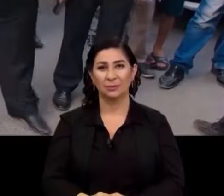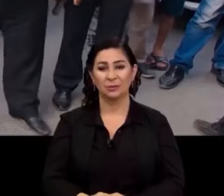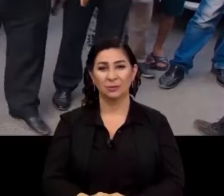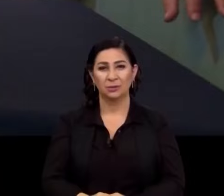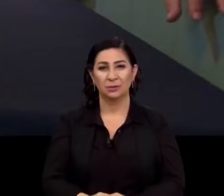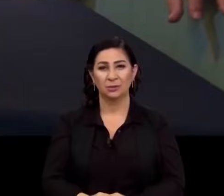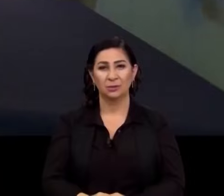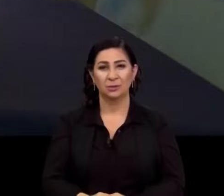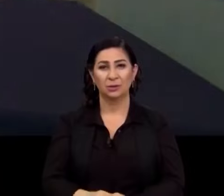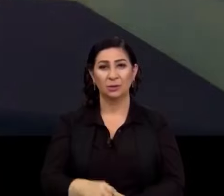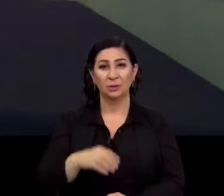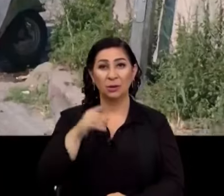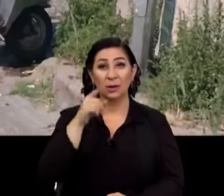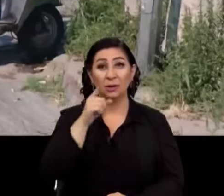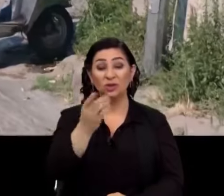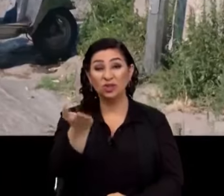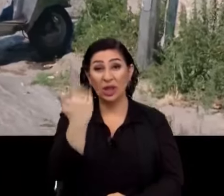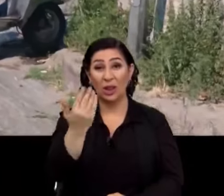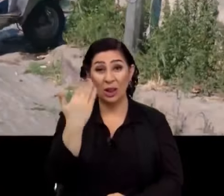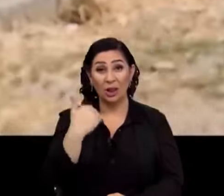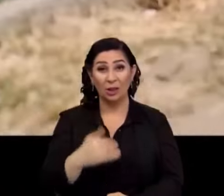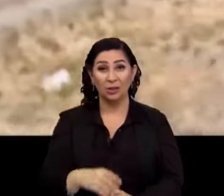günah olduğu 4 bir kitapta da